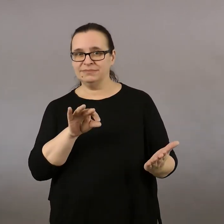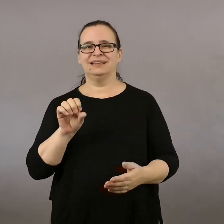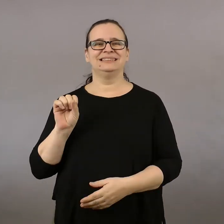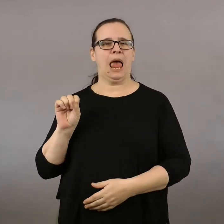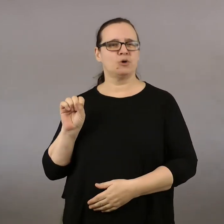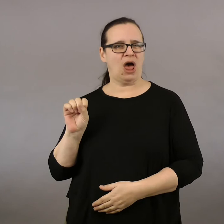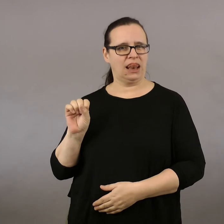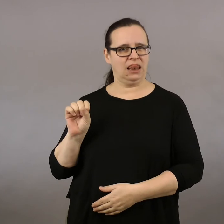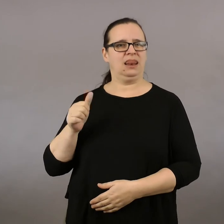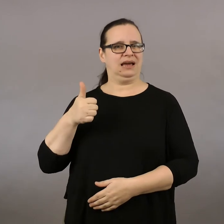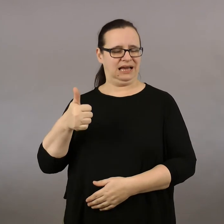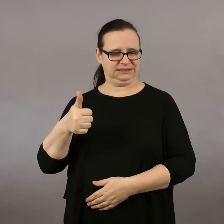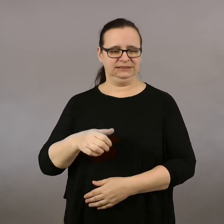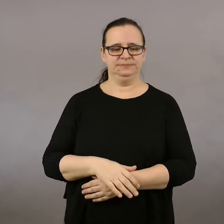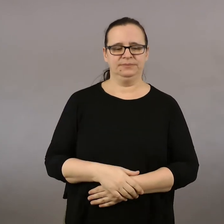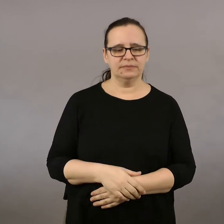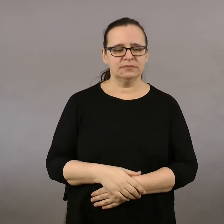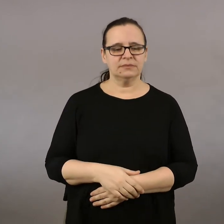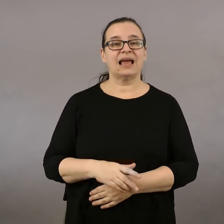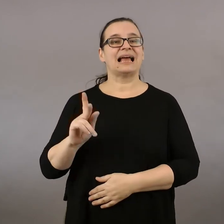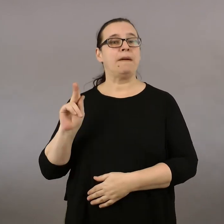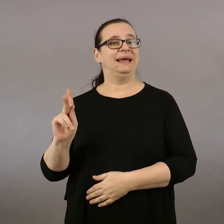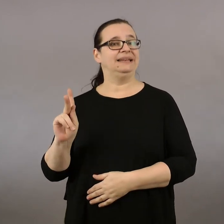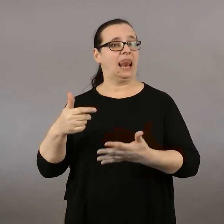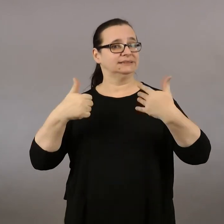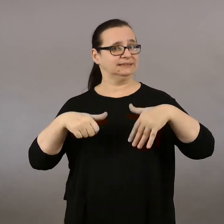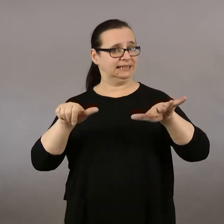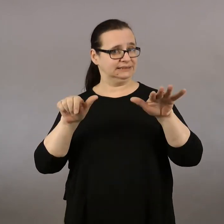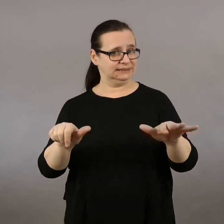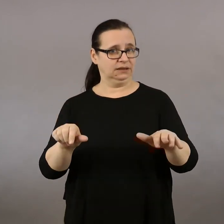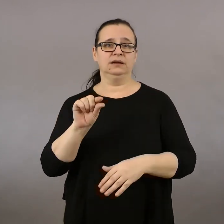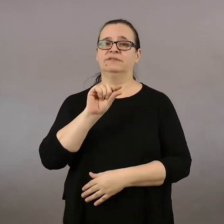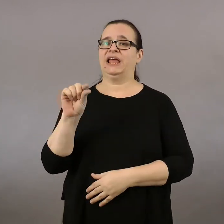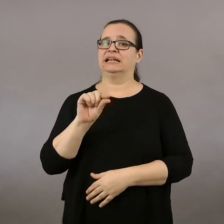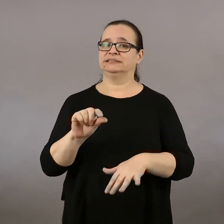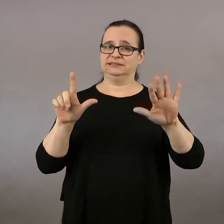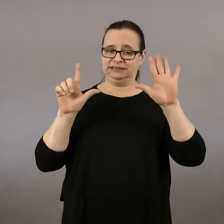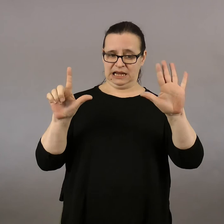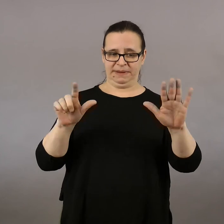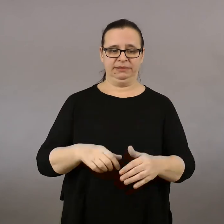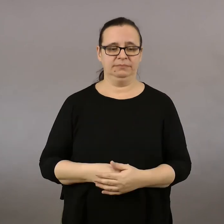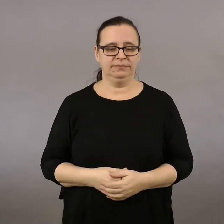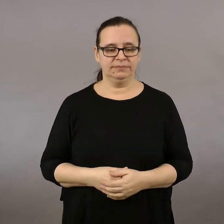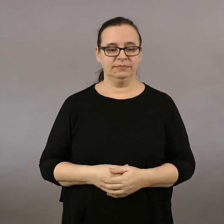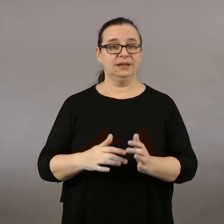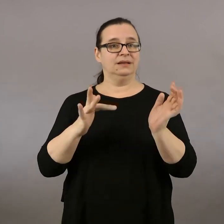In der Bibel 1. Samuel 16,7 ist aufgeschrieben